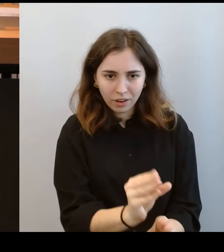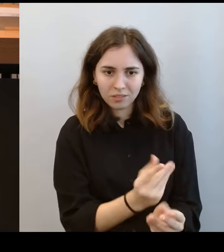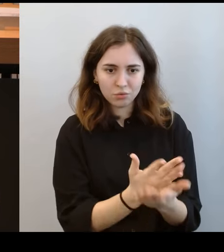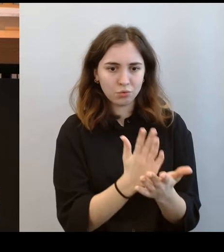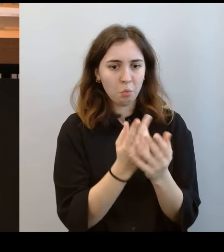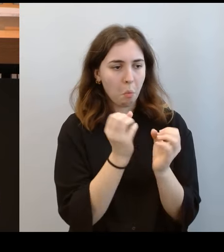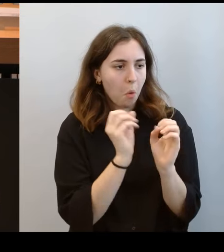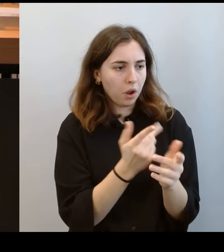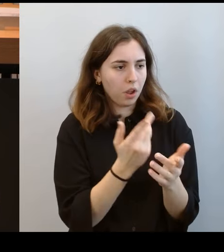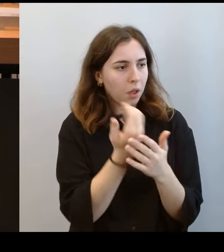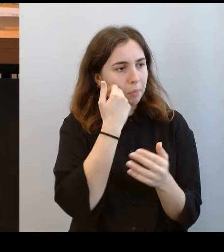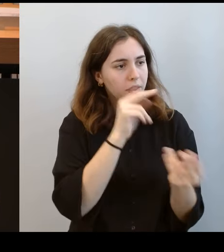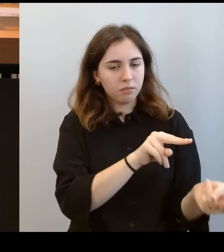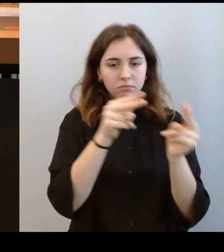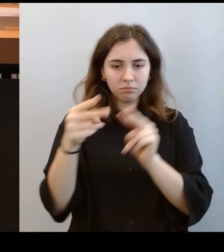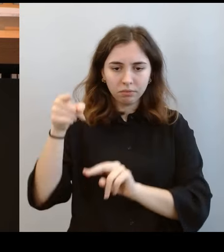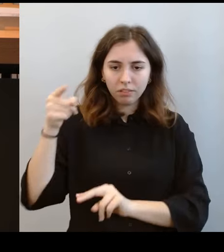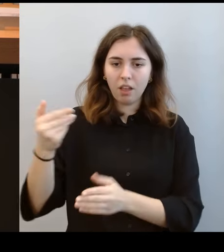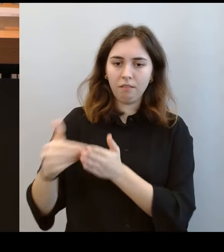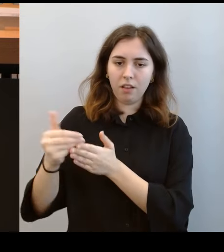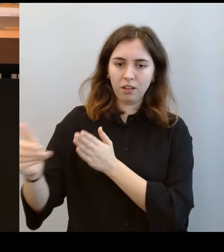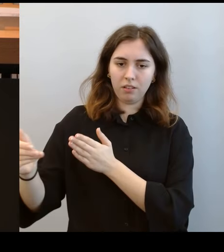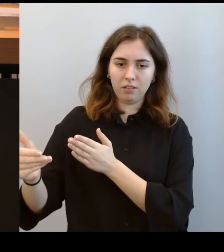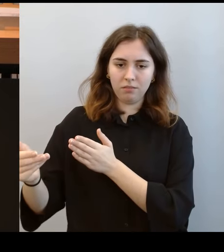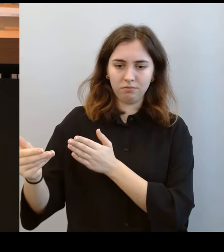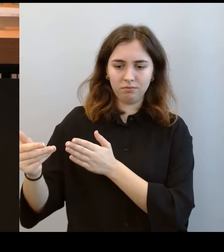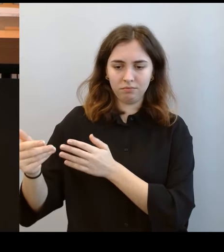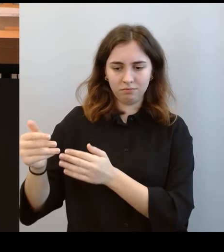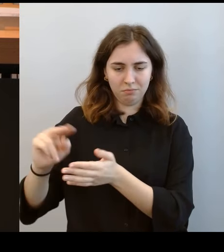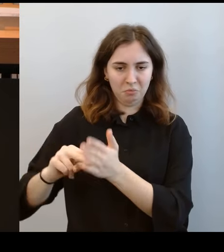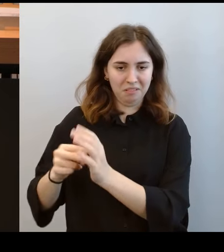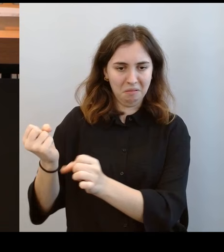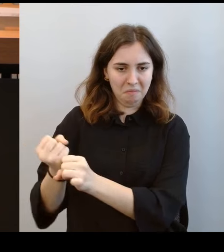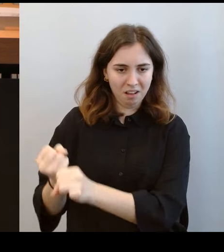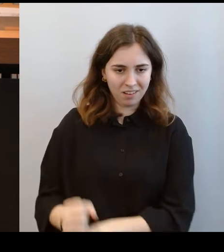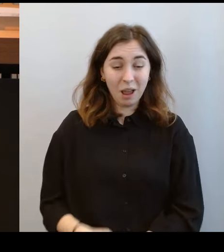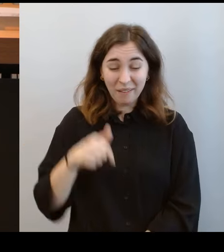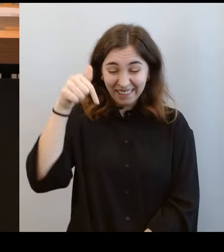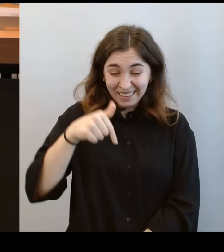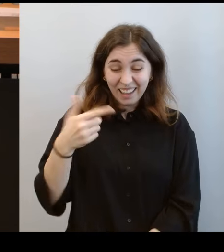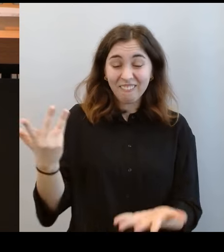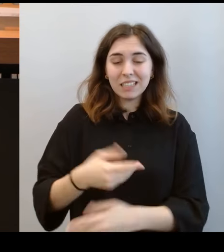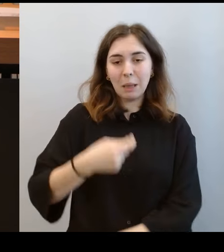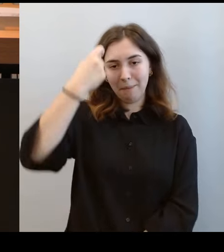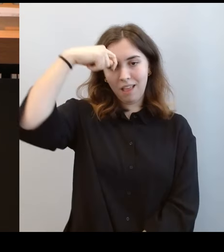Hier, meine Damen und Herren, ist Berlin, und die Menschen, die hier als Berliner keine Wohnung finden, haben einen Anspruch